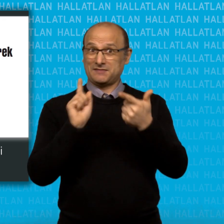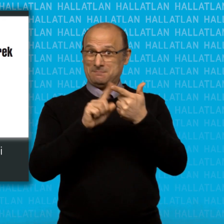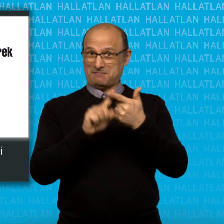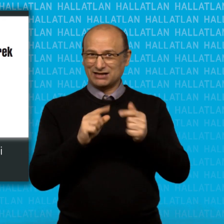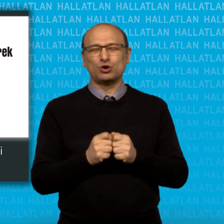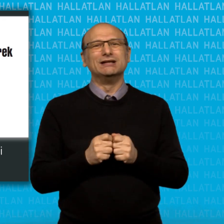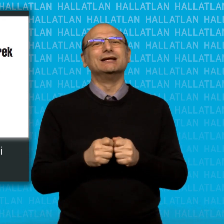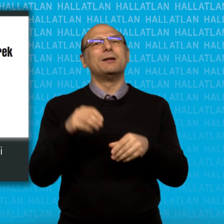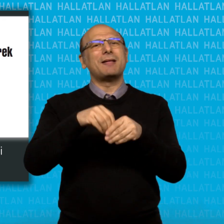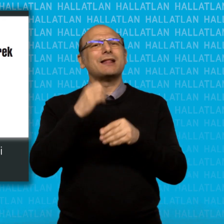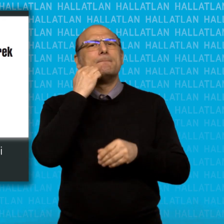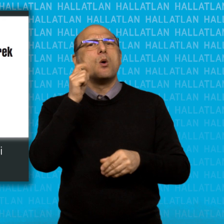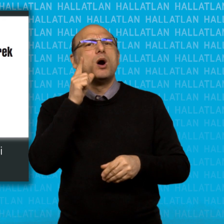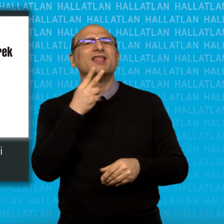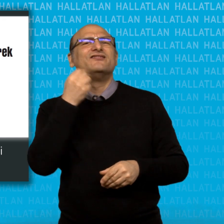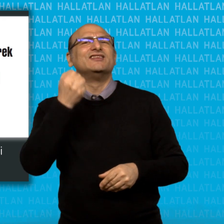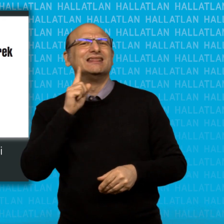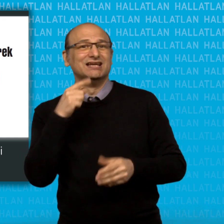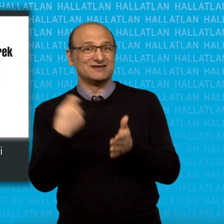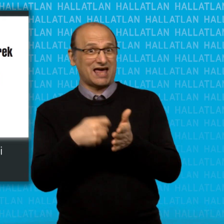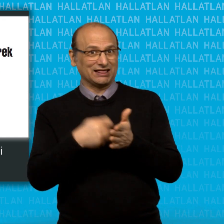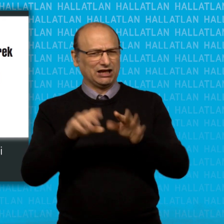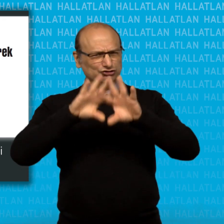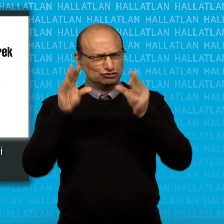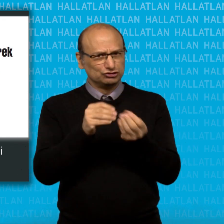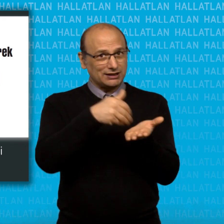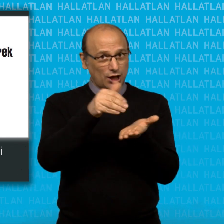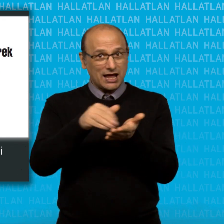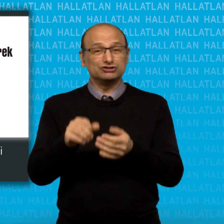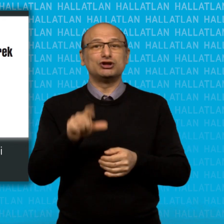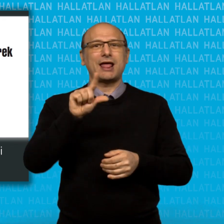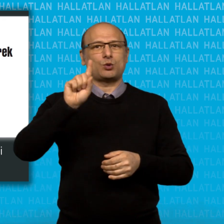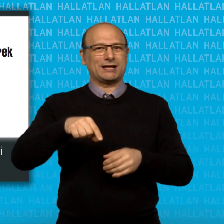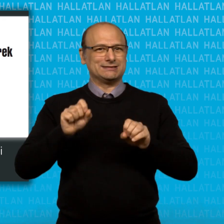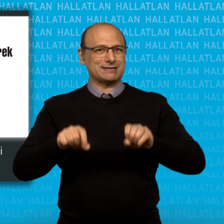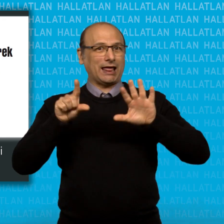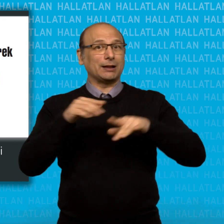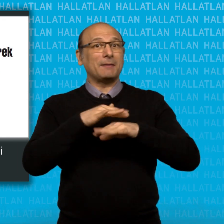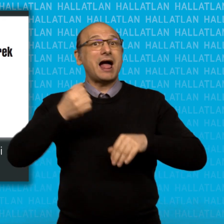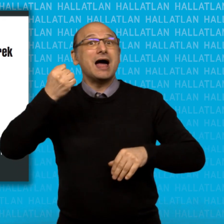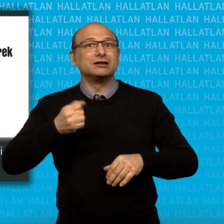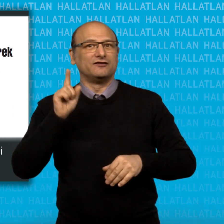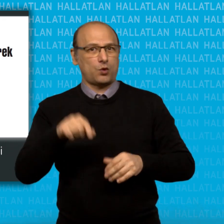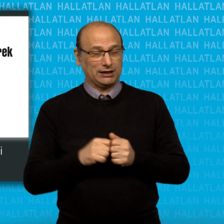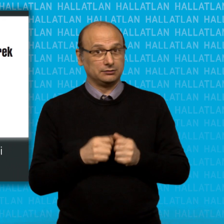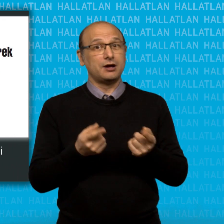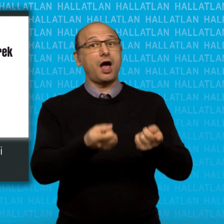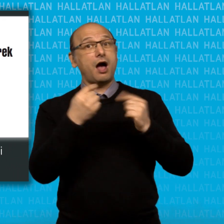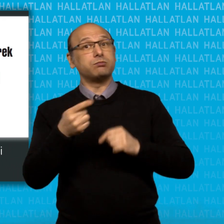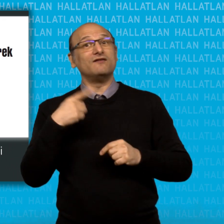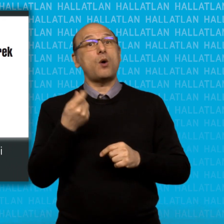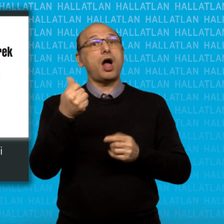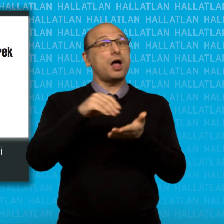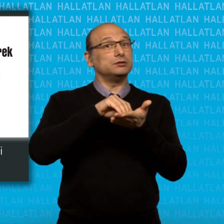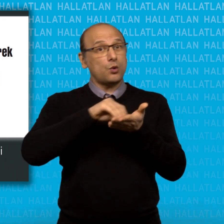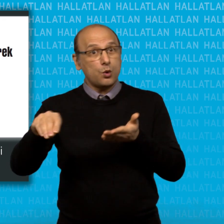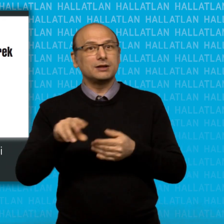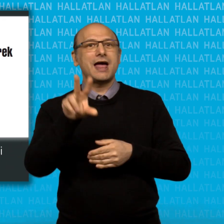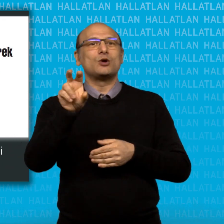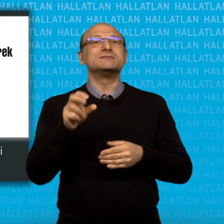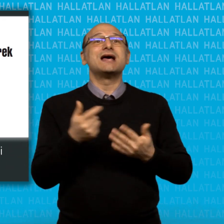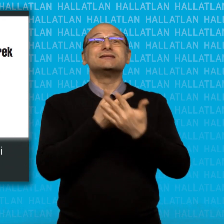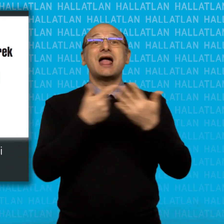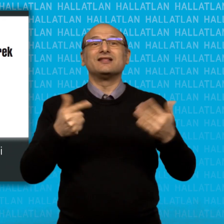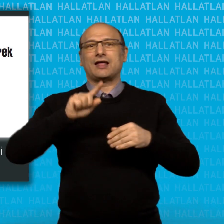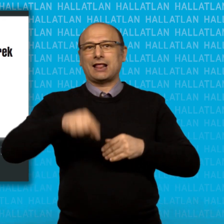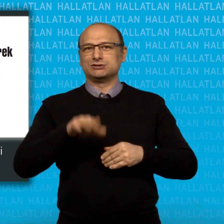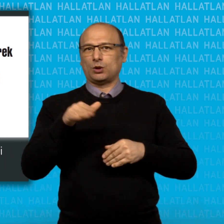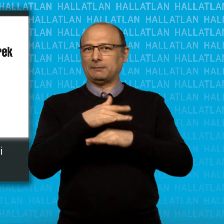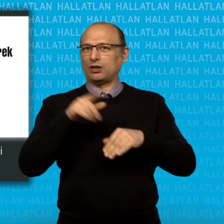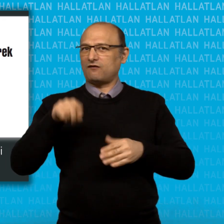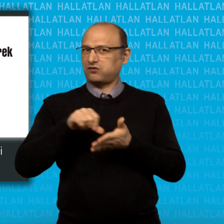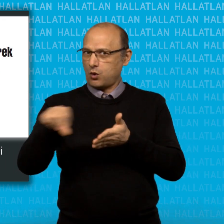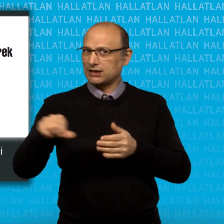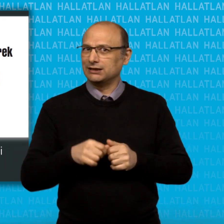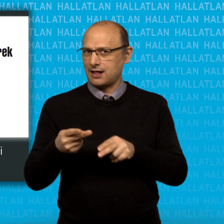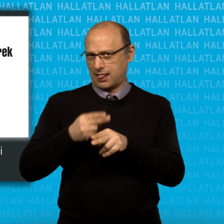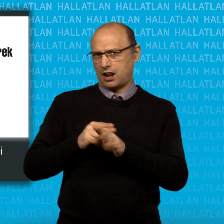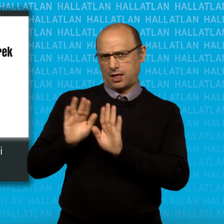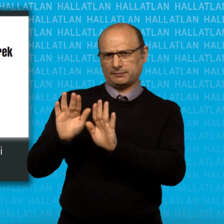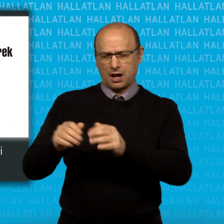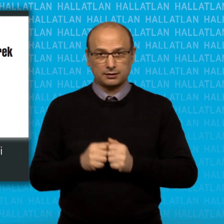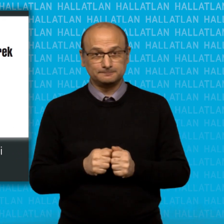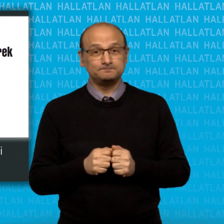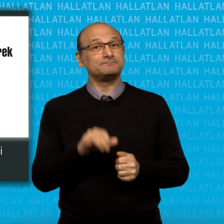A Mol Vidinél 2,17 milliárd forint jutott bérre, amely után 370,5 millió forintot fizetett be az államkasszába.